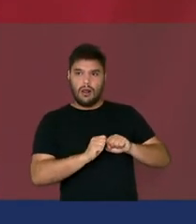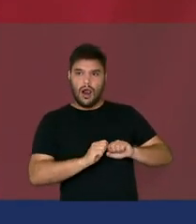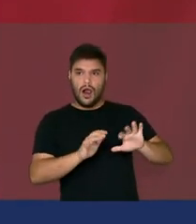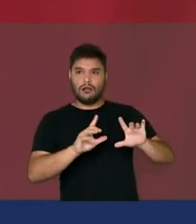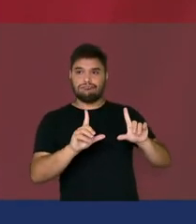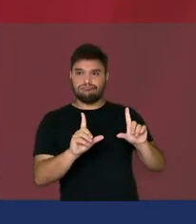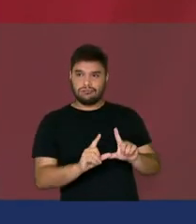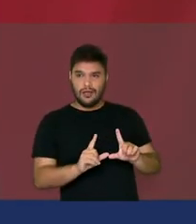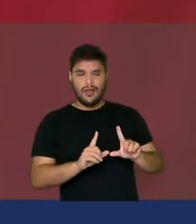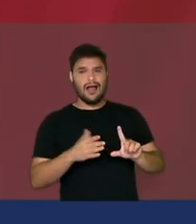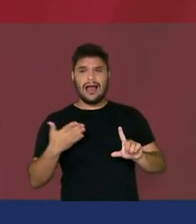A MUDANÇA DA VIRADA DA PANDEMIA, PRESIDENTE, SOFREMOS